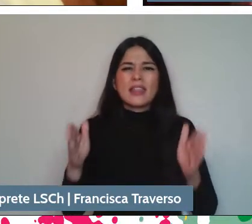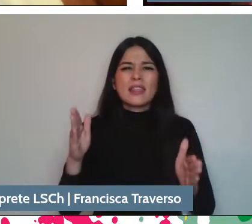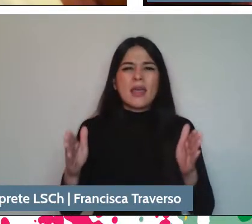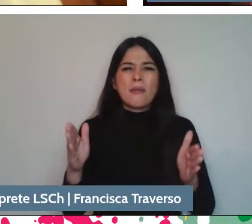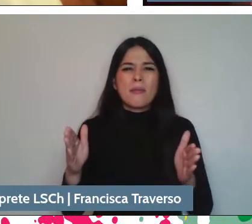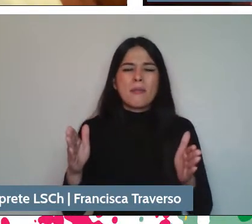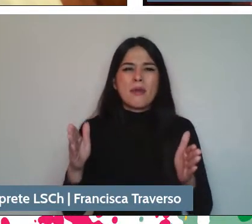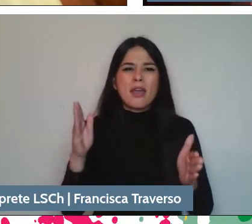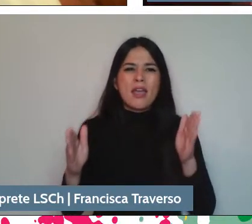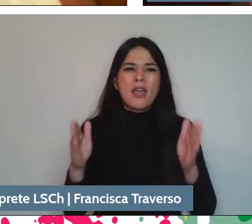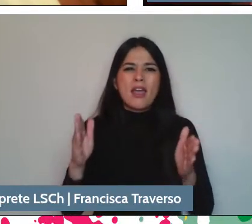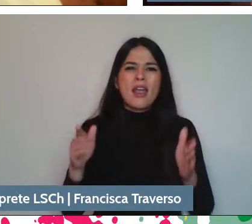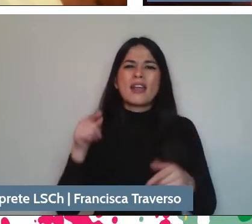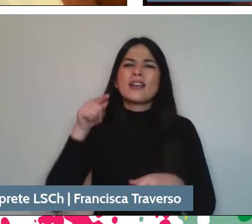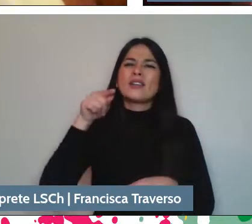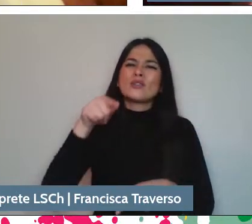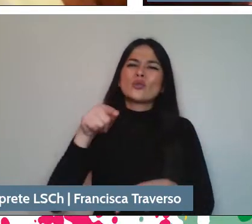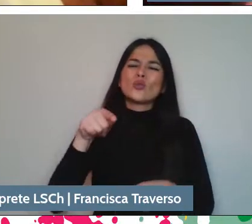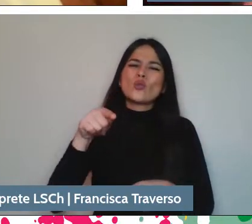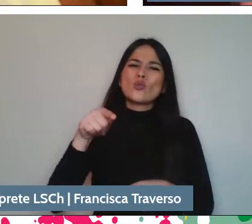en la que te pones esa circunstancia histórica.